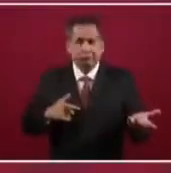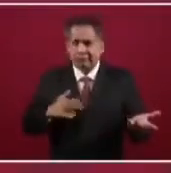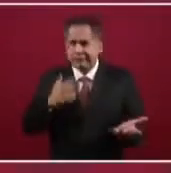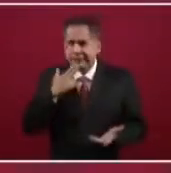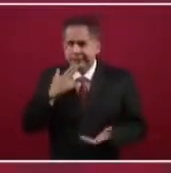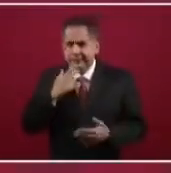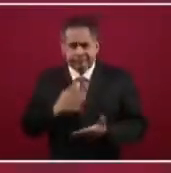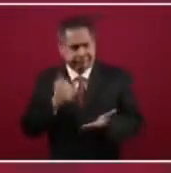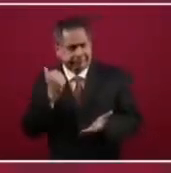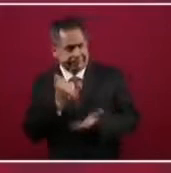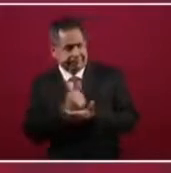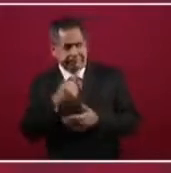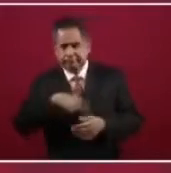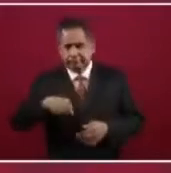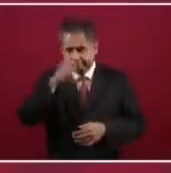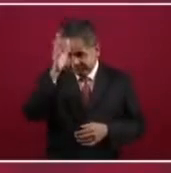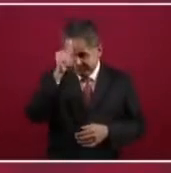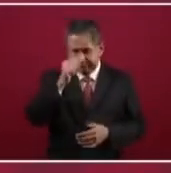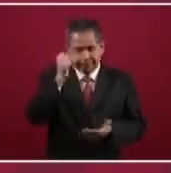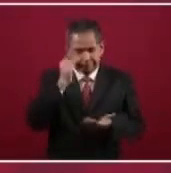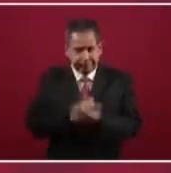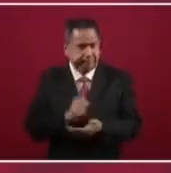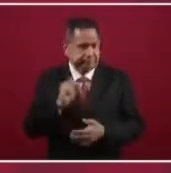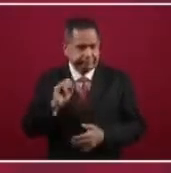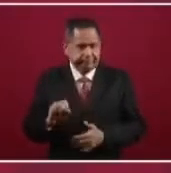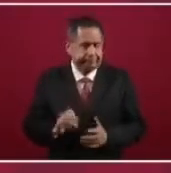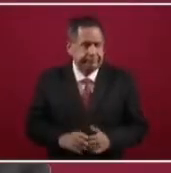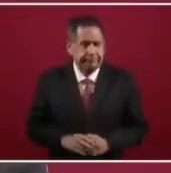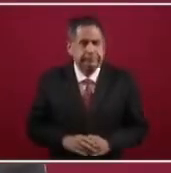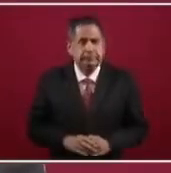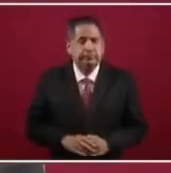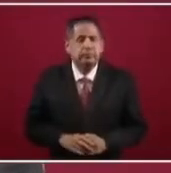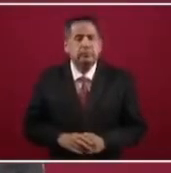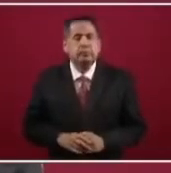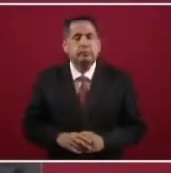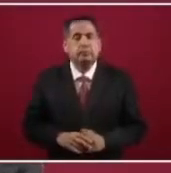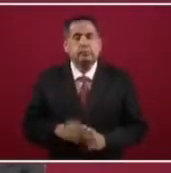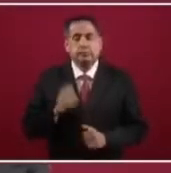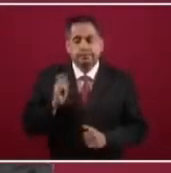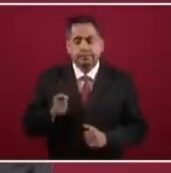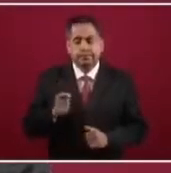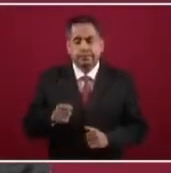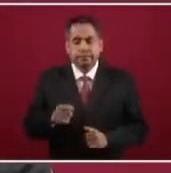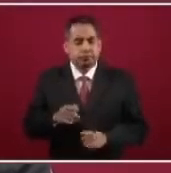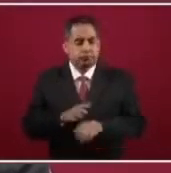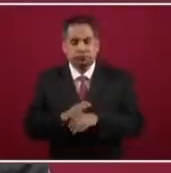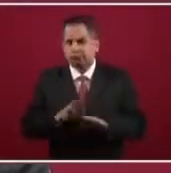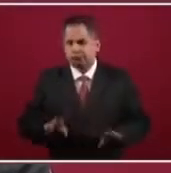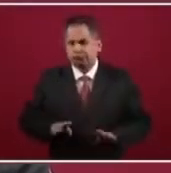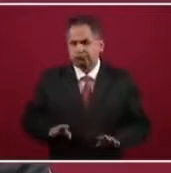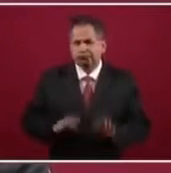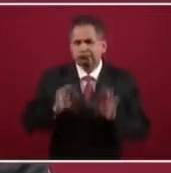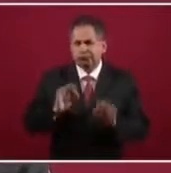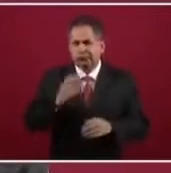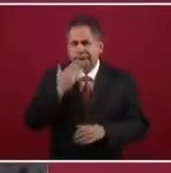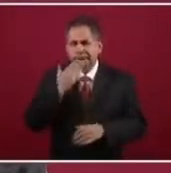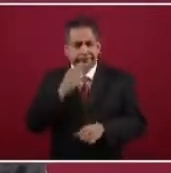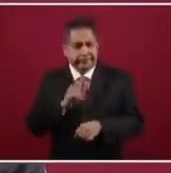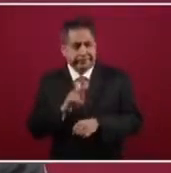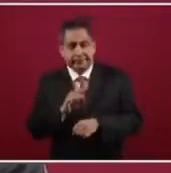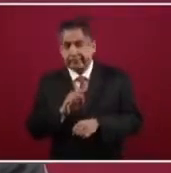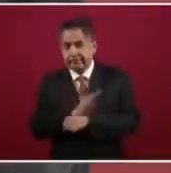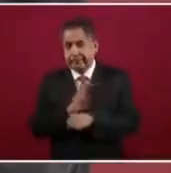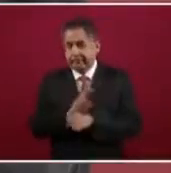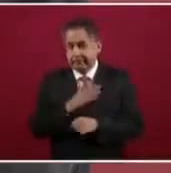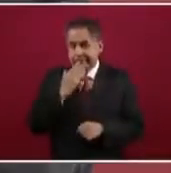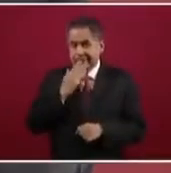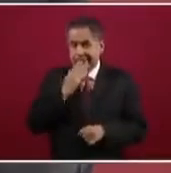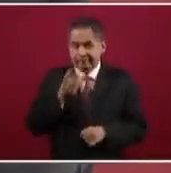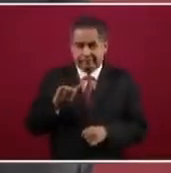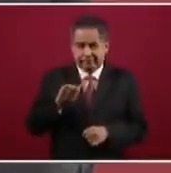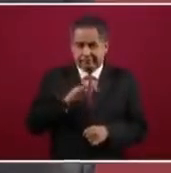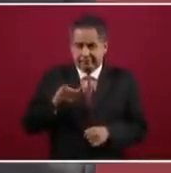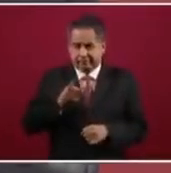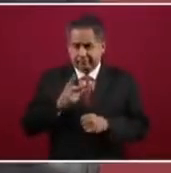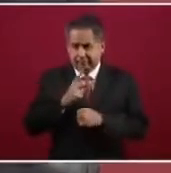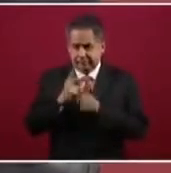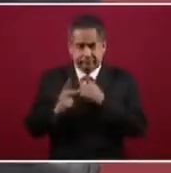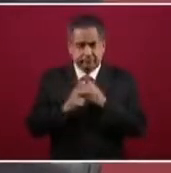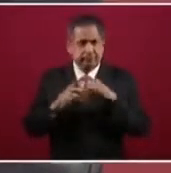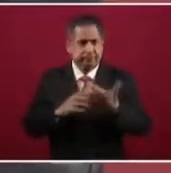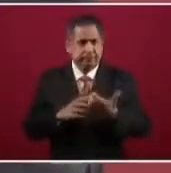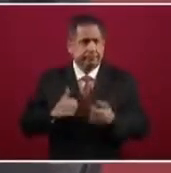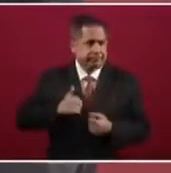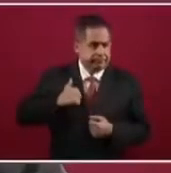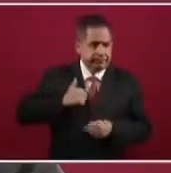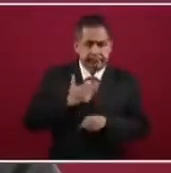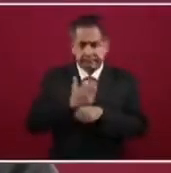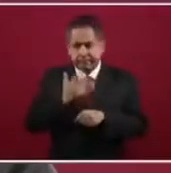se apruebe este tratado, lo benéfico que va a ser para los pueblos y para las tres